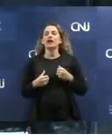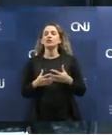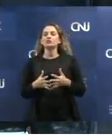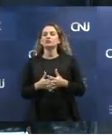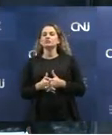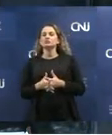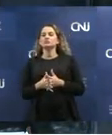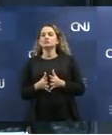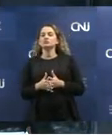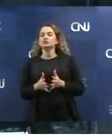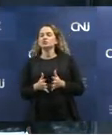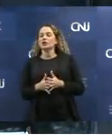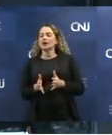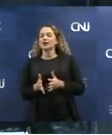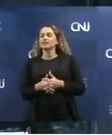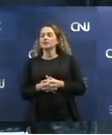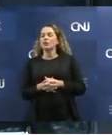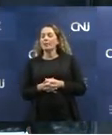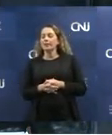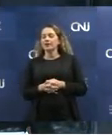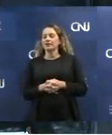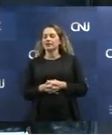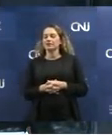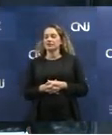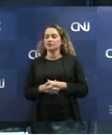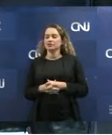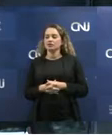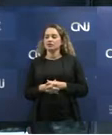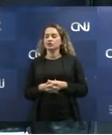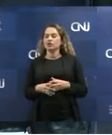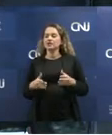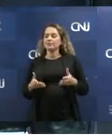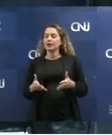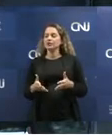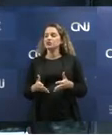afastou das preliminares. Eu entendo correta